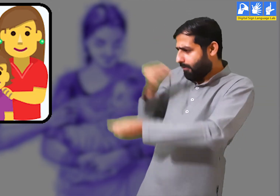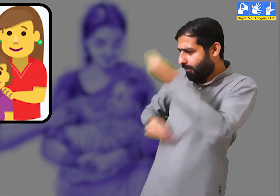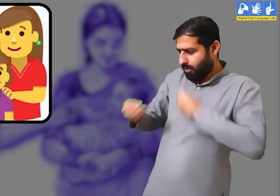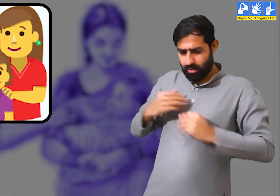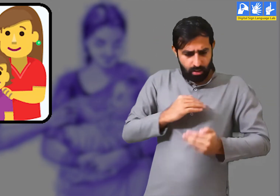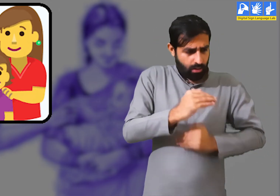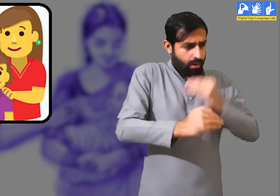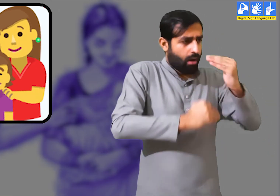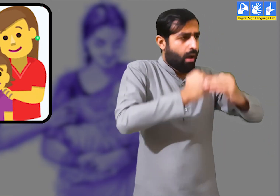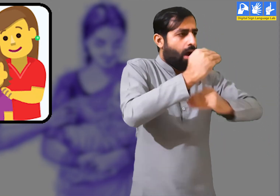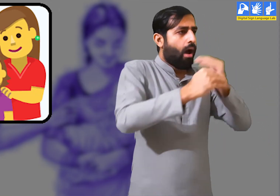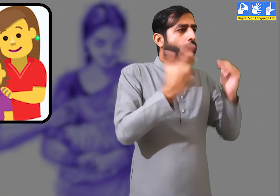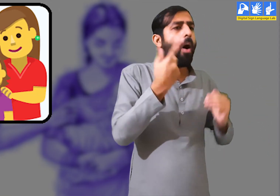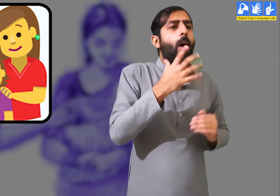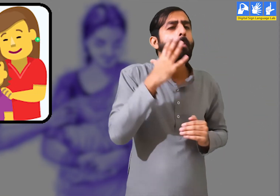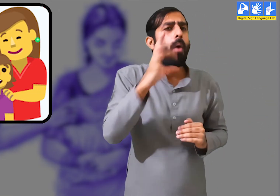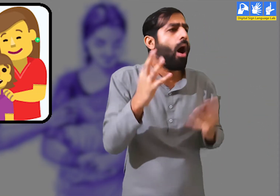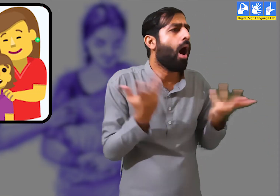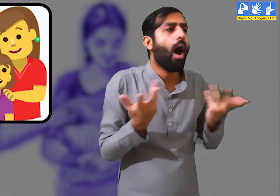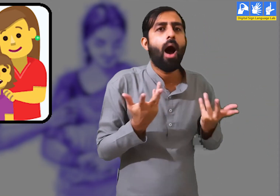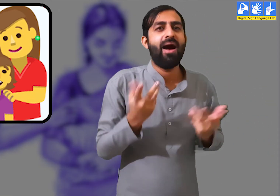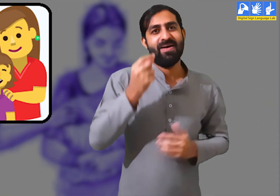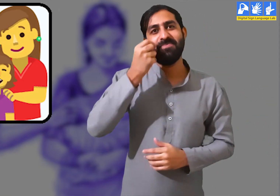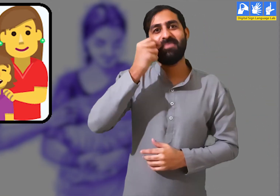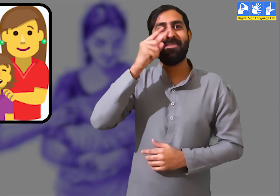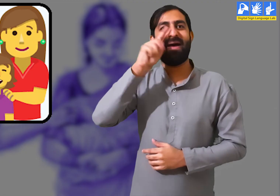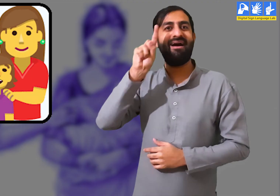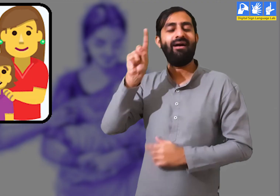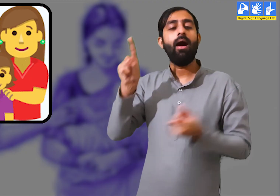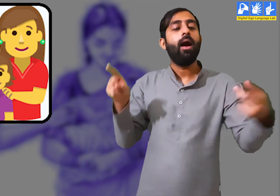क्योंकि बच्चों का विकास माता पिता की वजह से ही संभव हो पाता हैं।